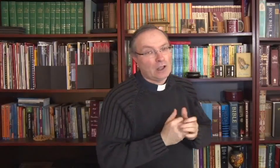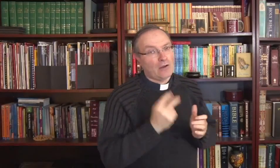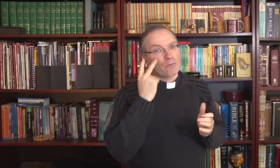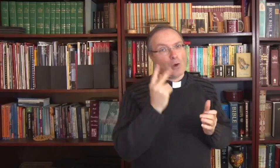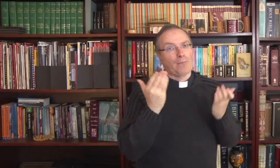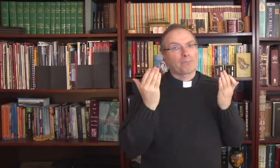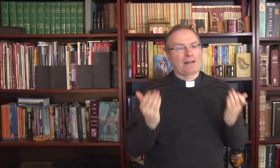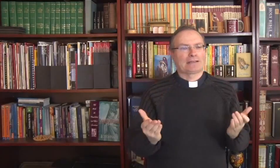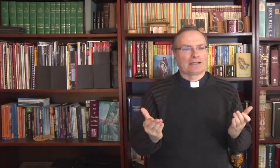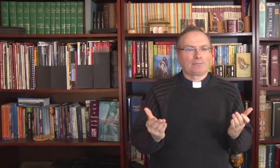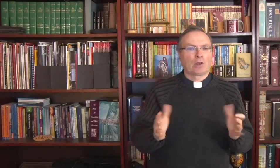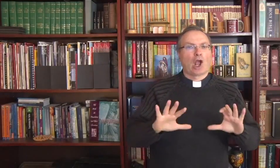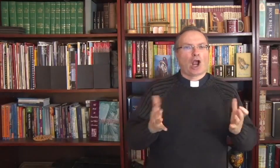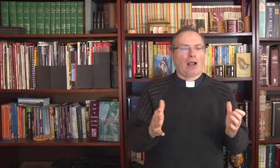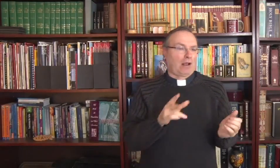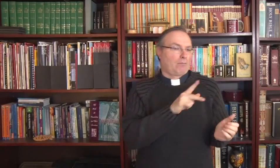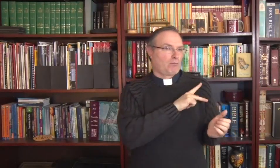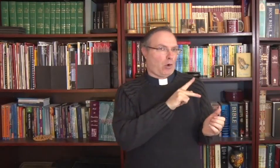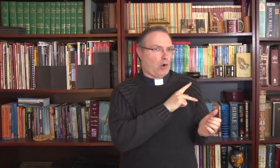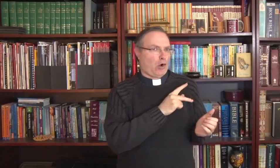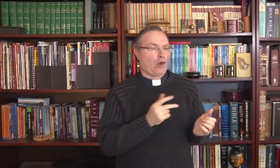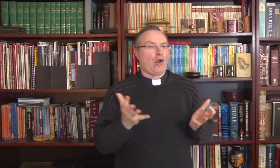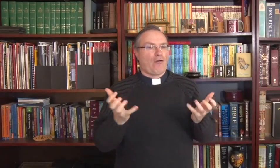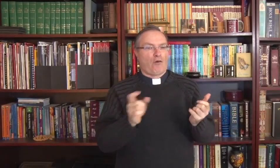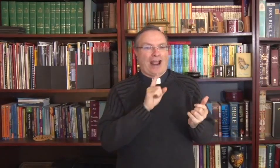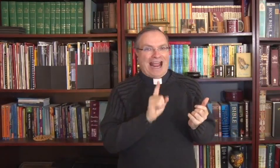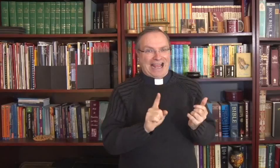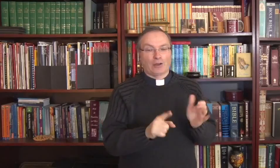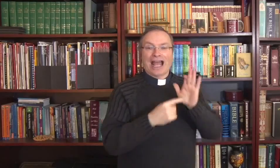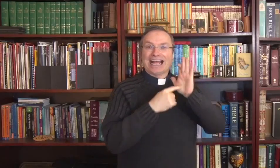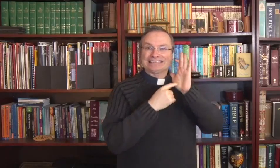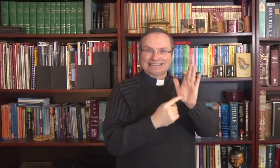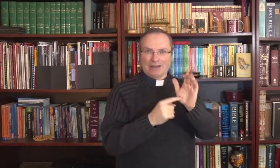Voyons maintenant comment Paul veut être un exemple